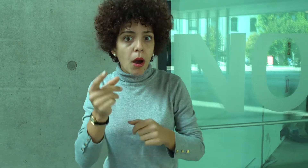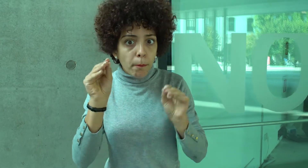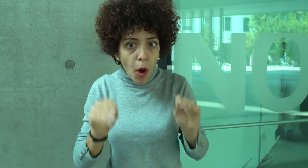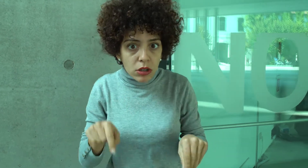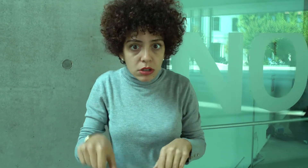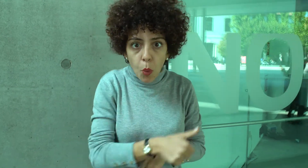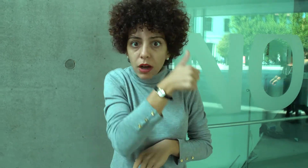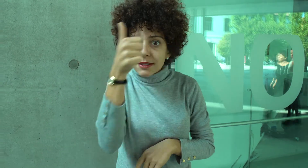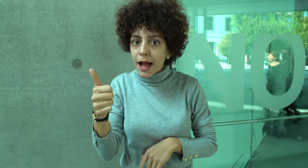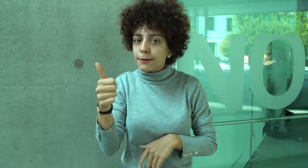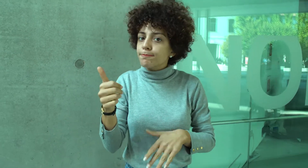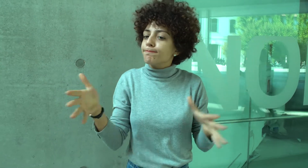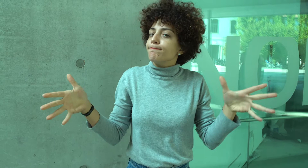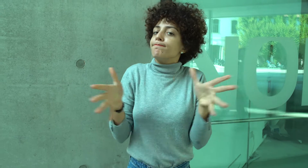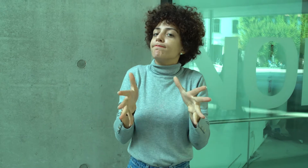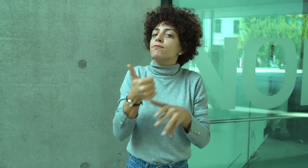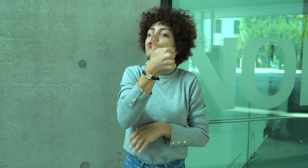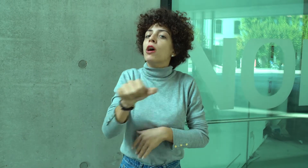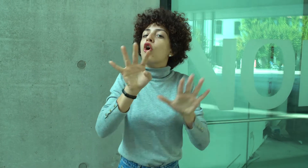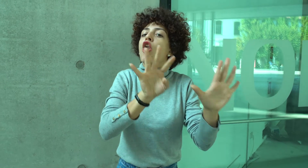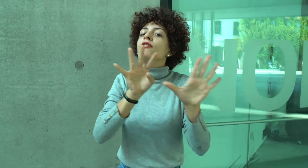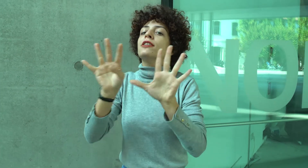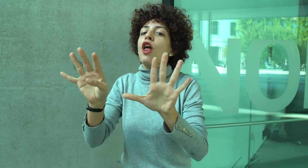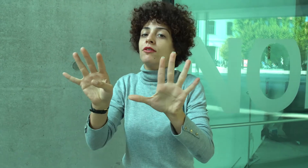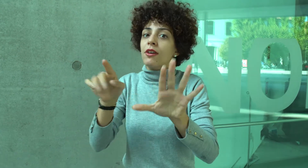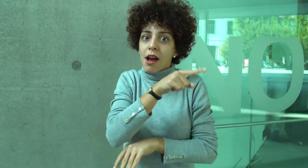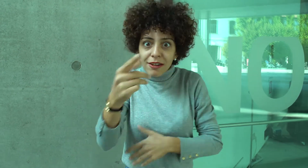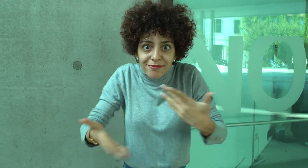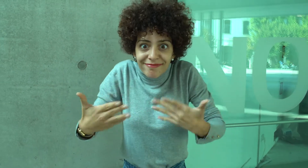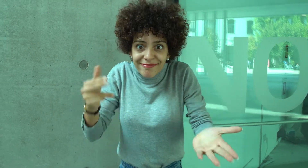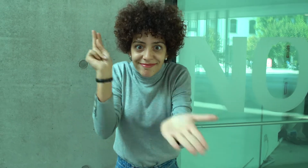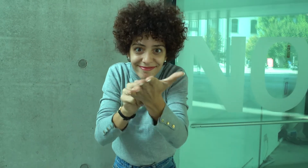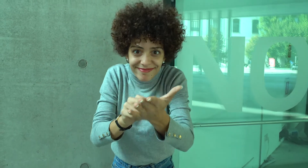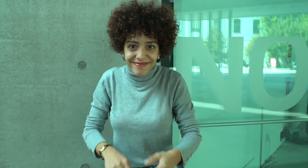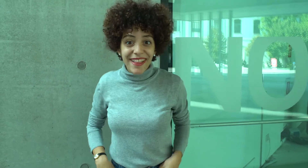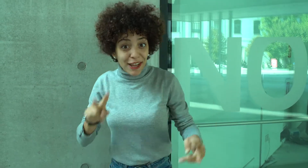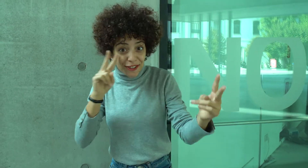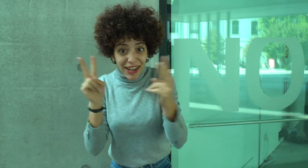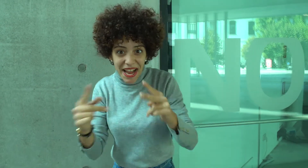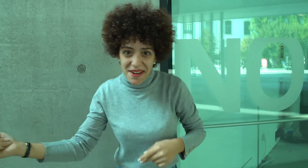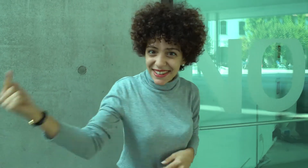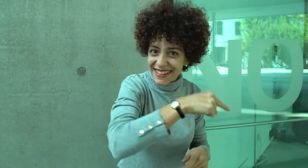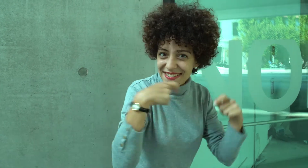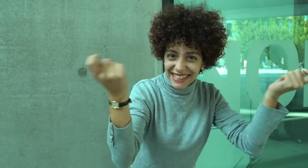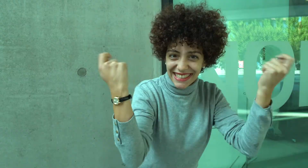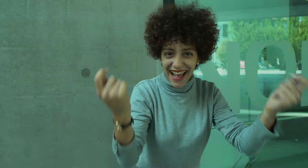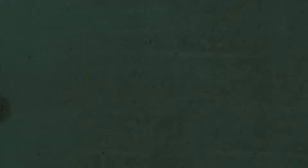I posti quest'anno sono solamente 199 quindi affrettatevi, prenotate! Ci vediamo al Festival!